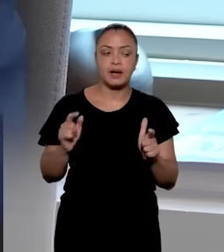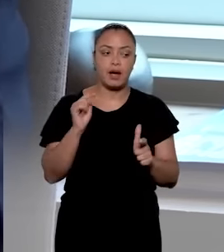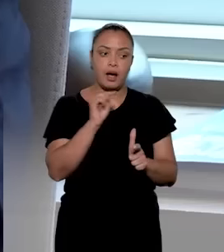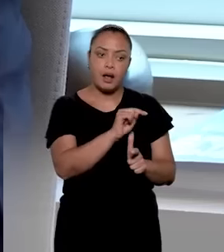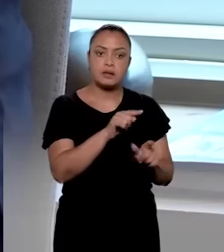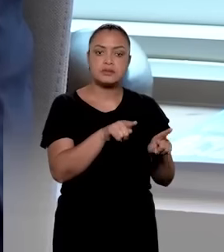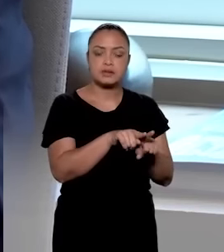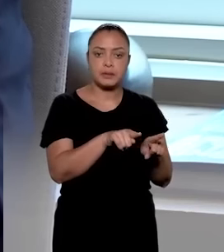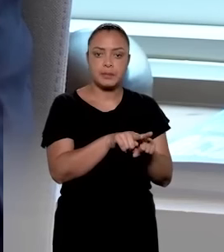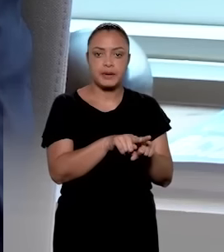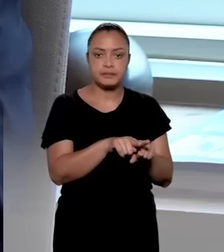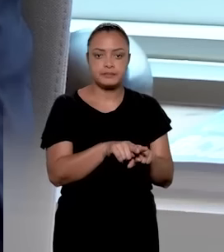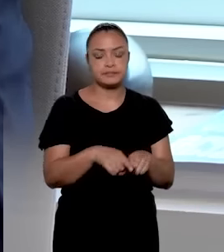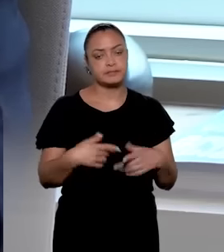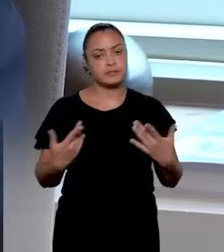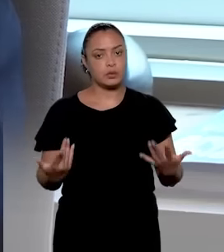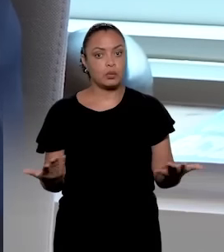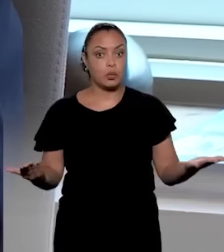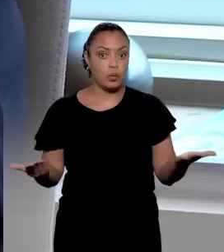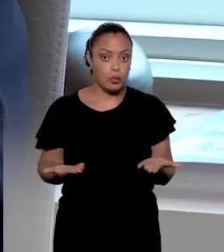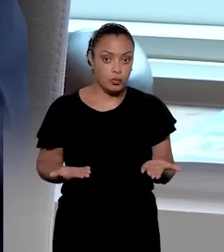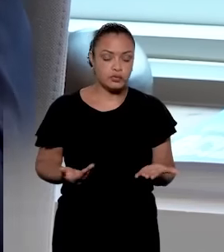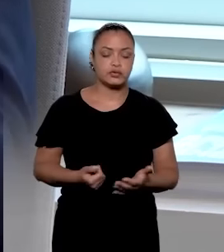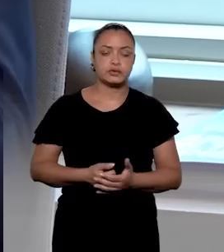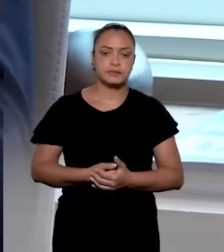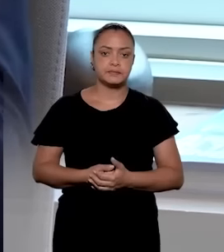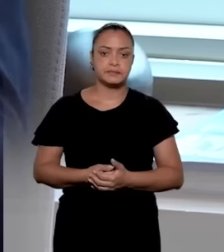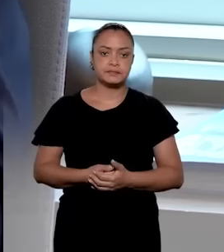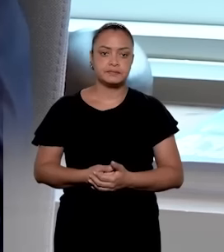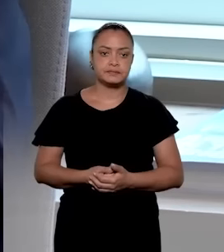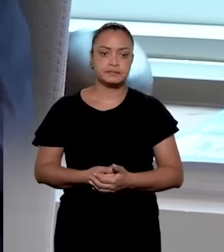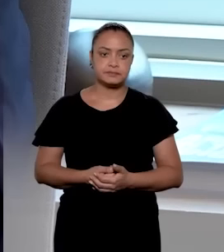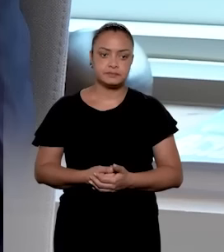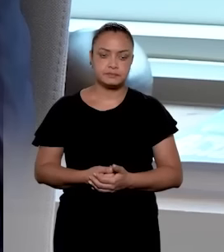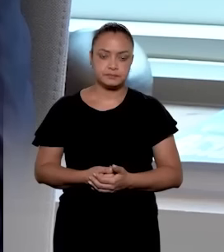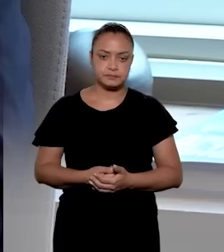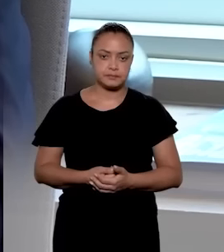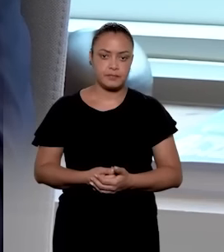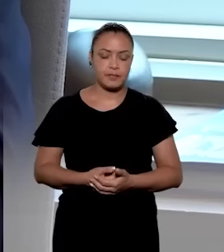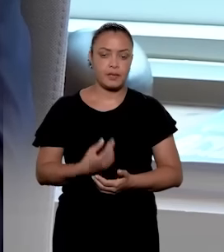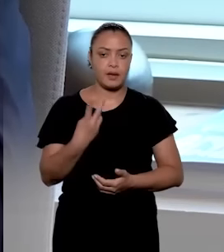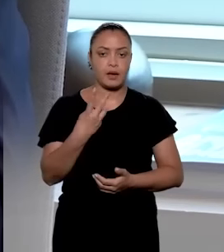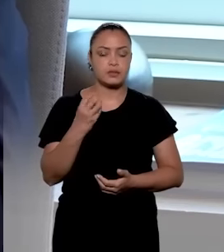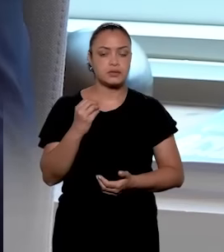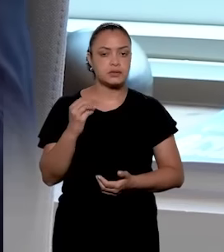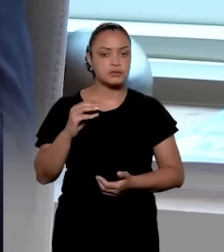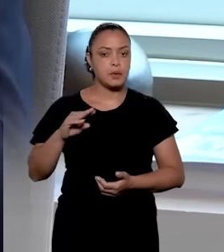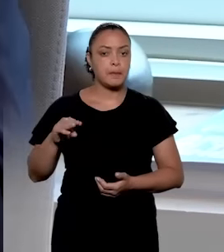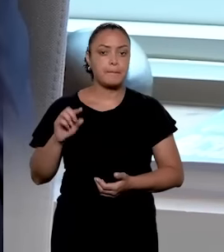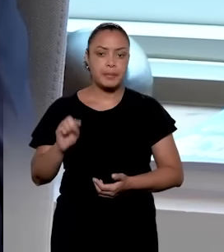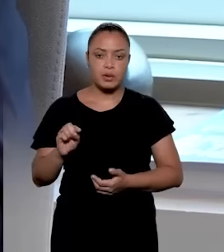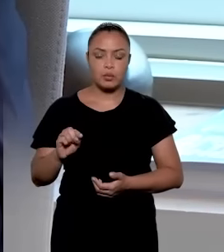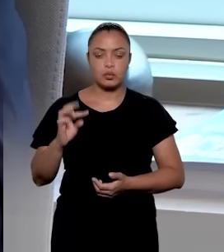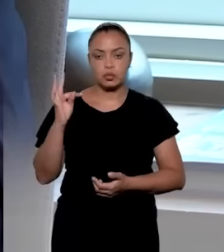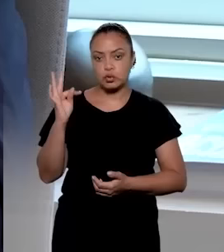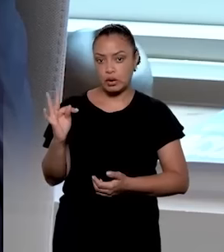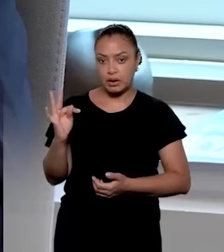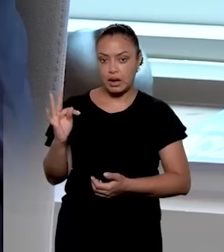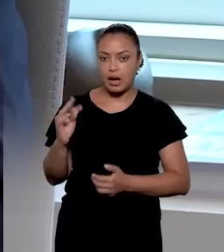também na área que está cultivada hoje. Então, realmente, nós hoje com 200 milhões de toneladas,